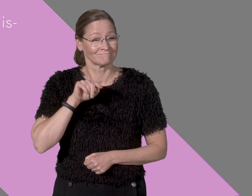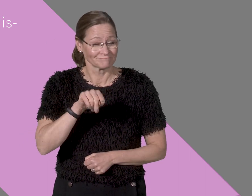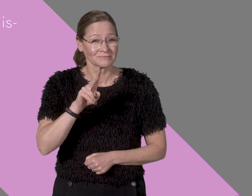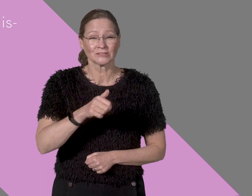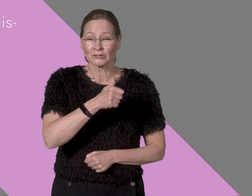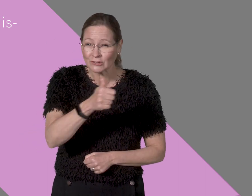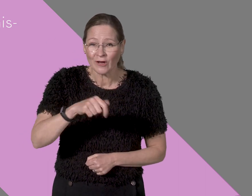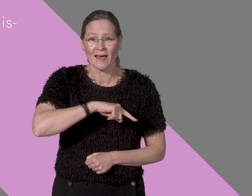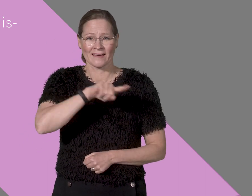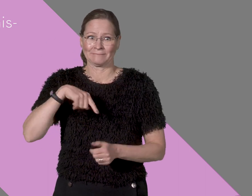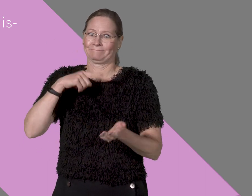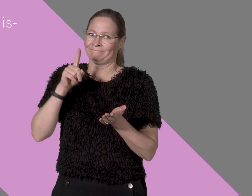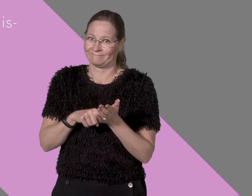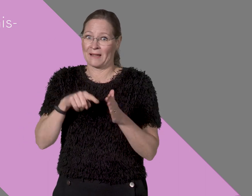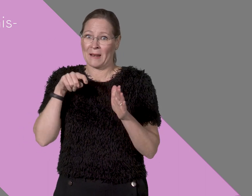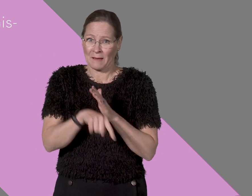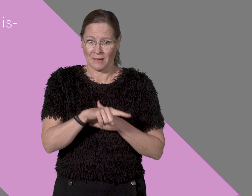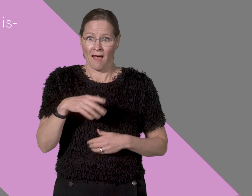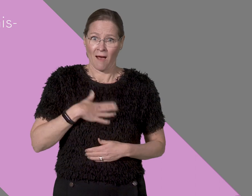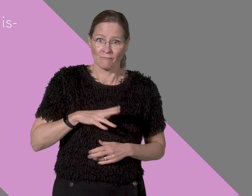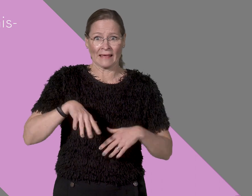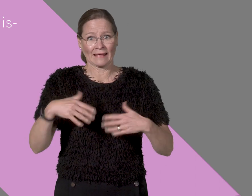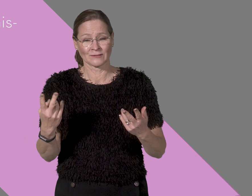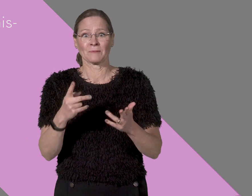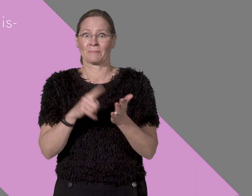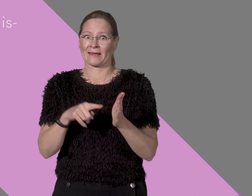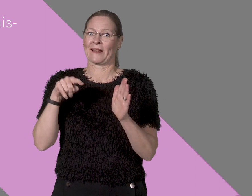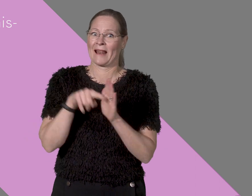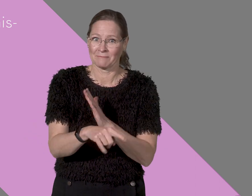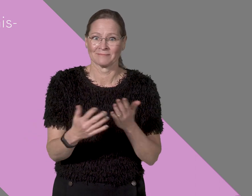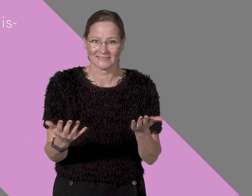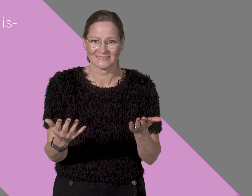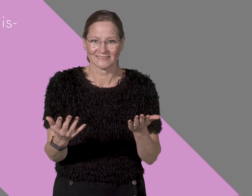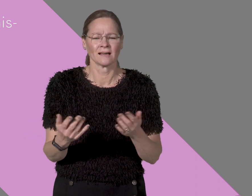joutuu käymään läpi, halusimme tai emme.